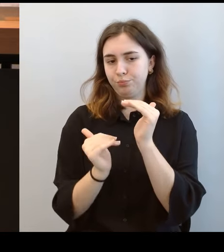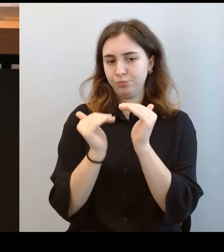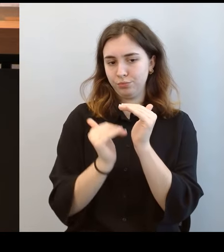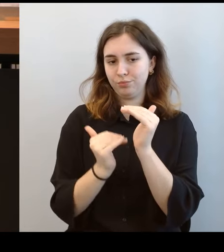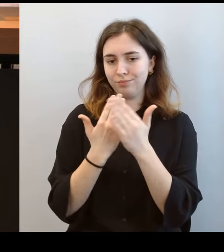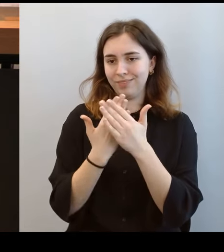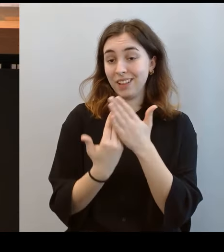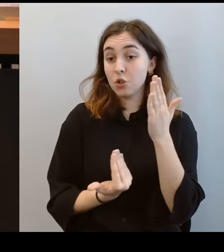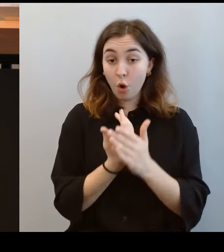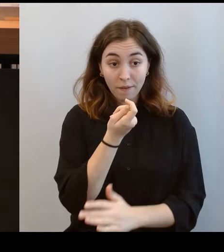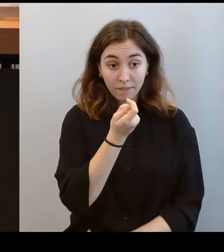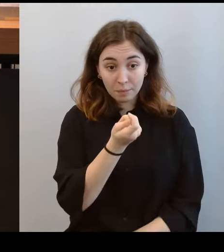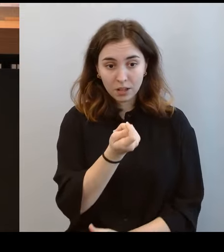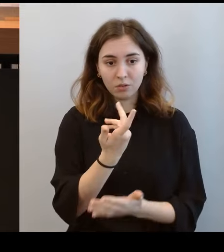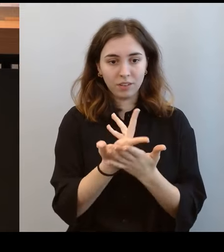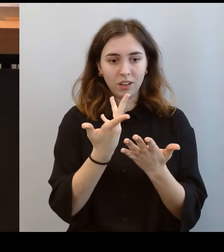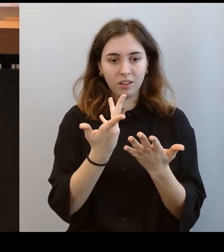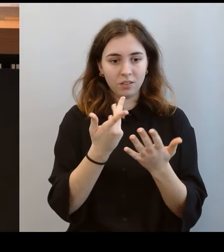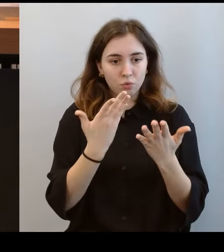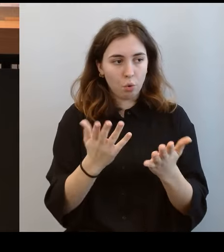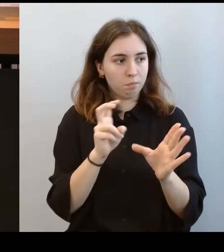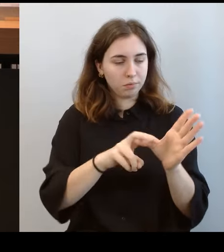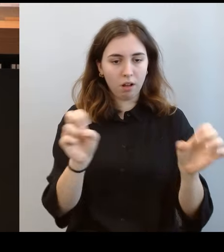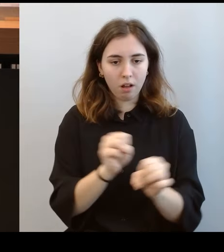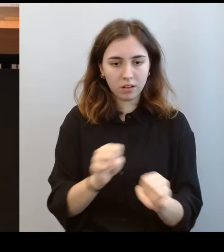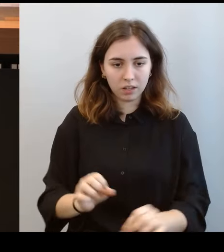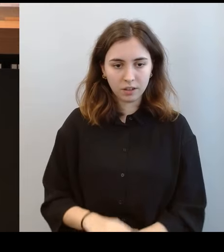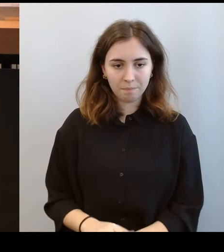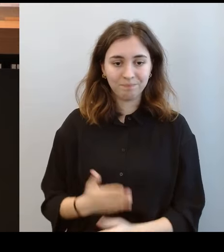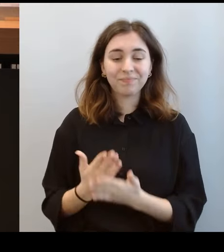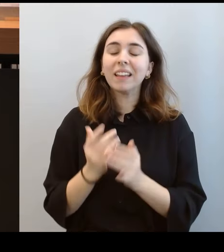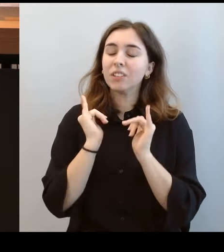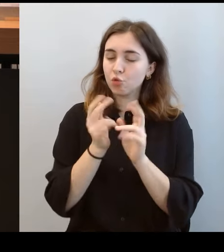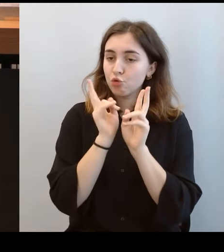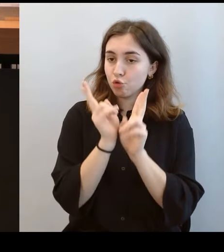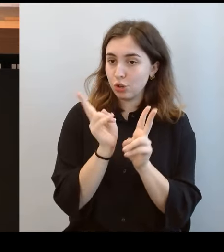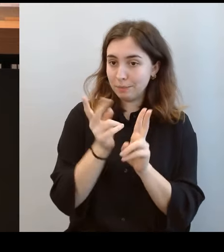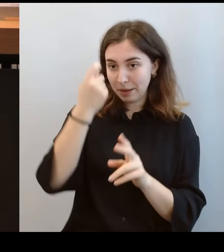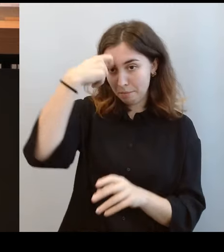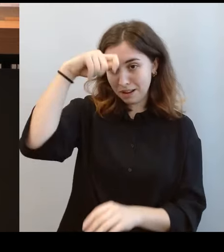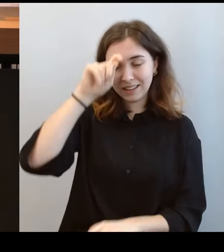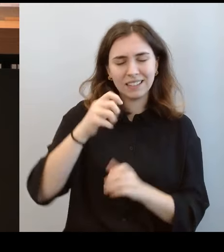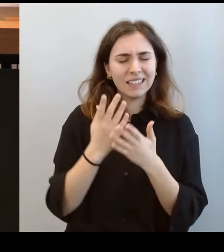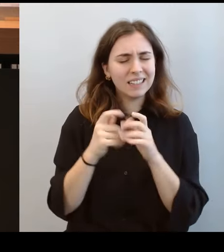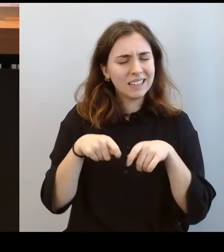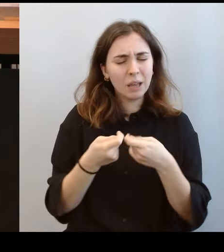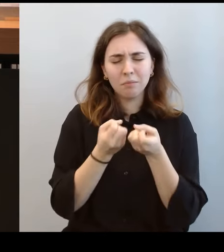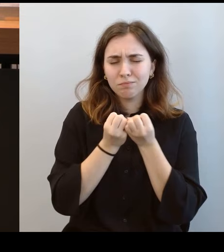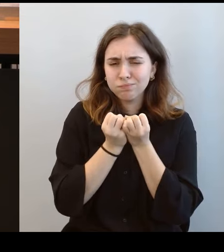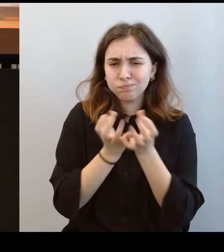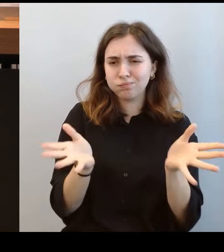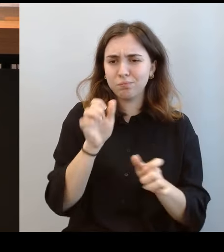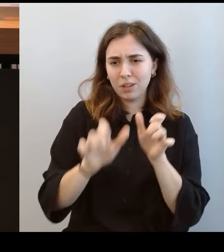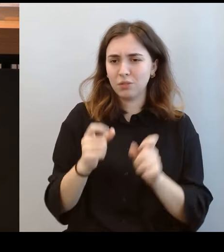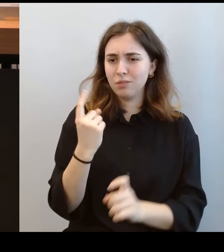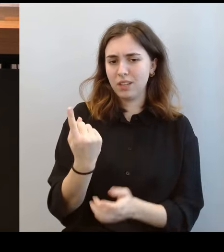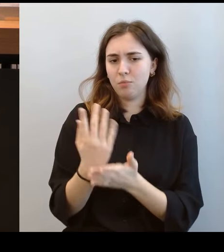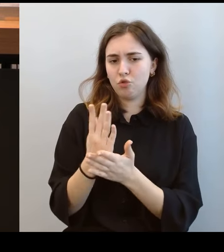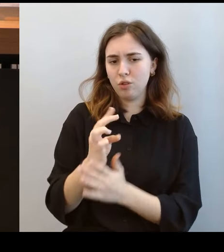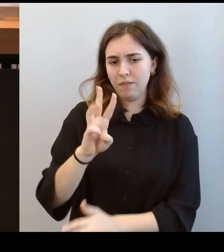Ja, es gibt in Berlin viel mehr Menschen, die eine WBS-Berechtigung haben als die verfügbaren WBS Wohnungen. An der